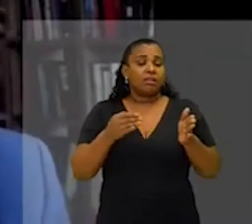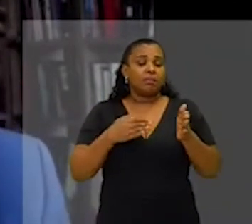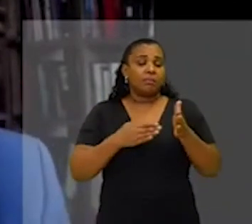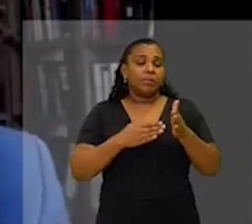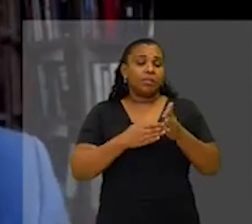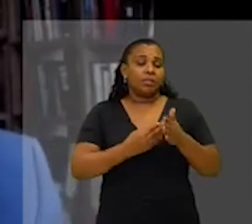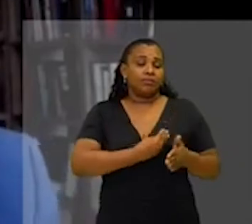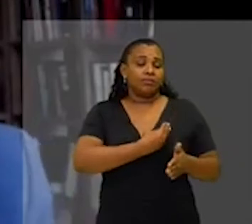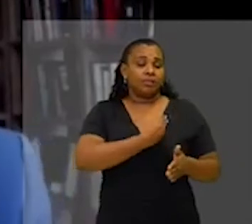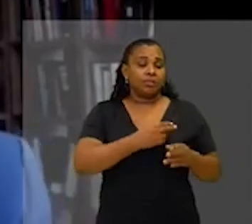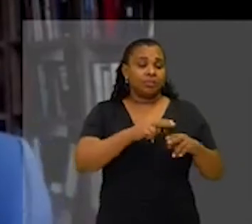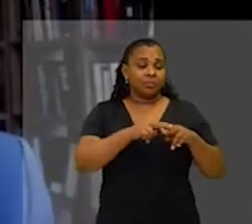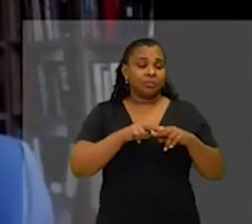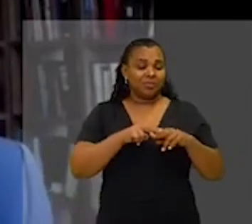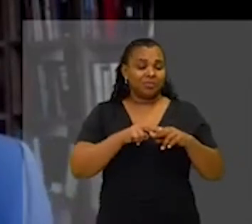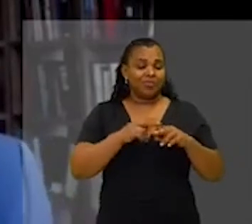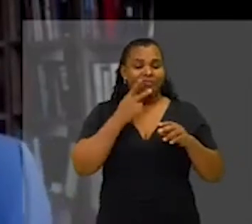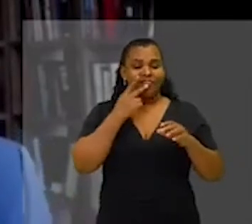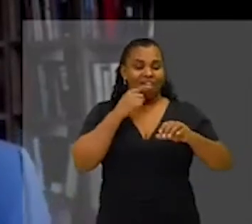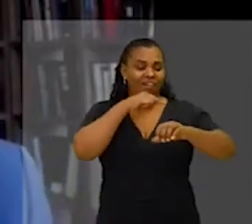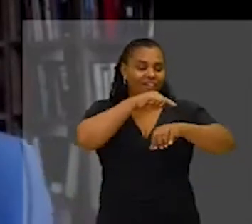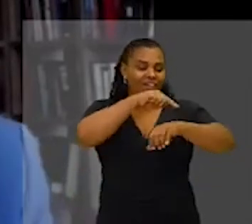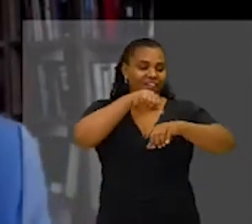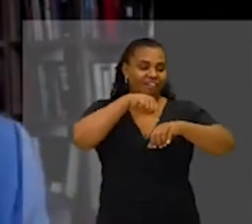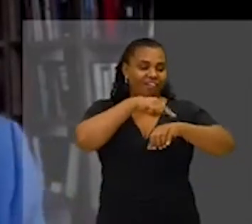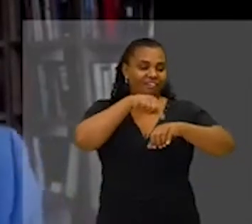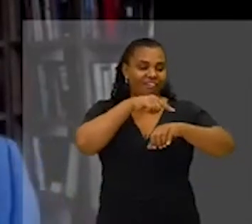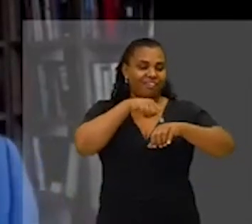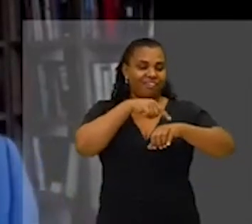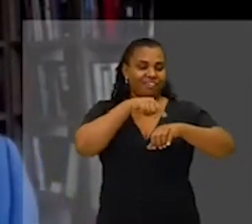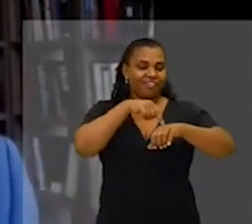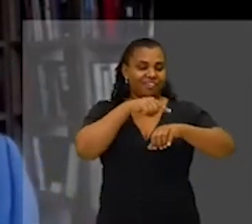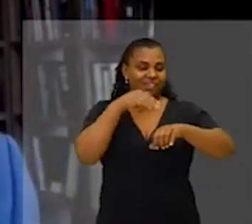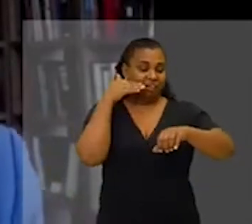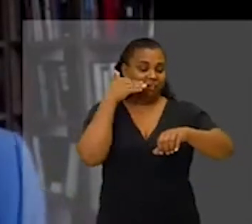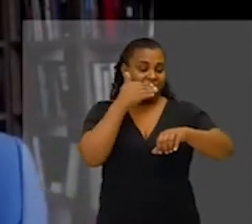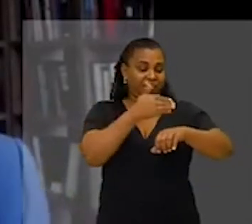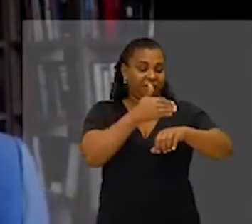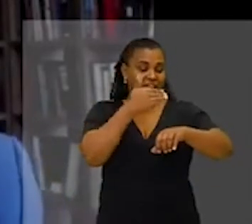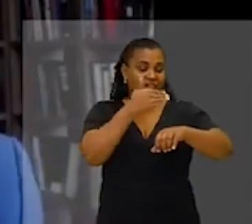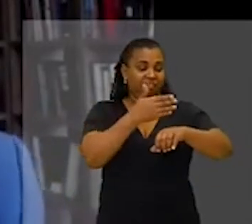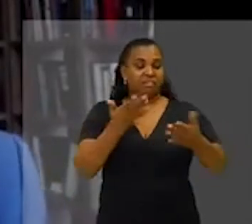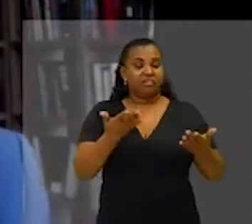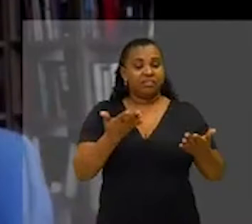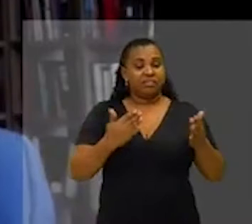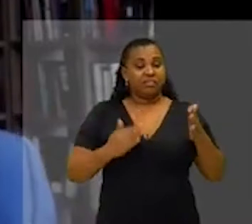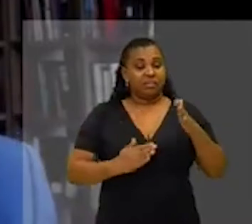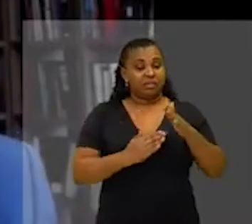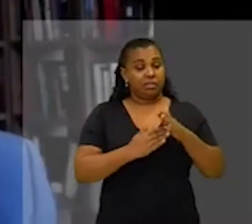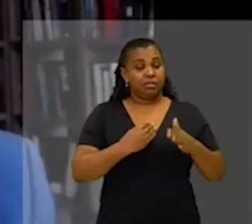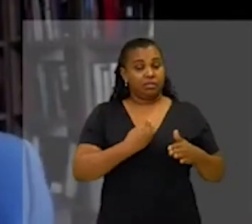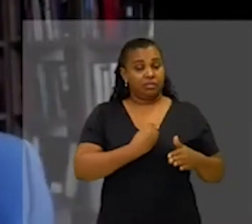relógios né a despeito do tempo que nos limita limita nossa vida mas fica bem diz da urgência